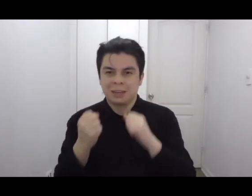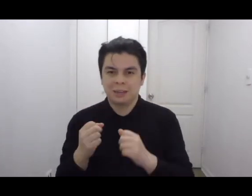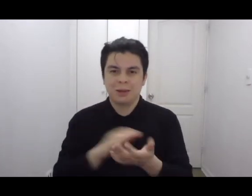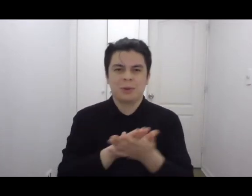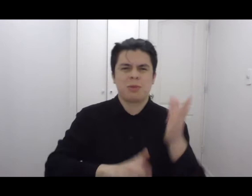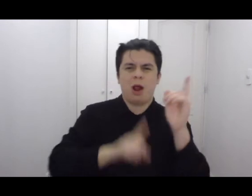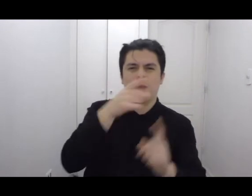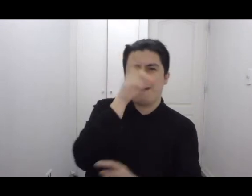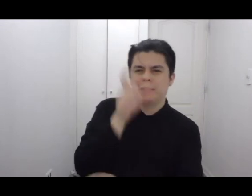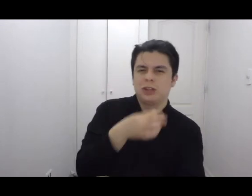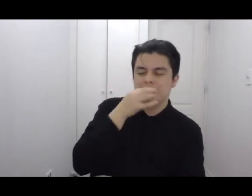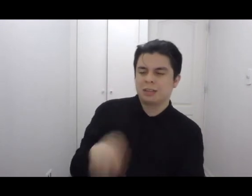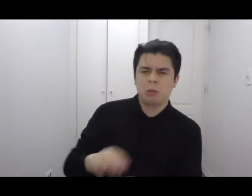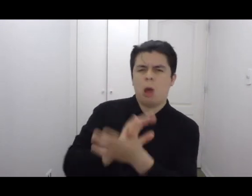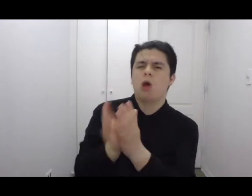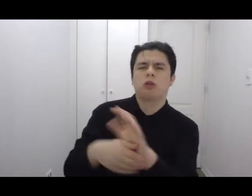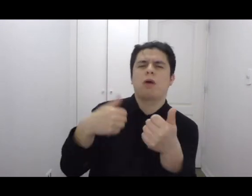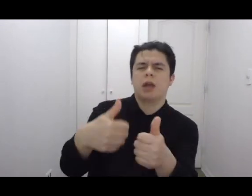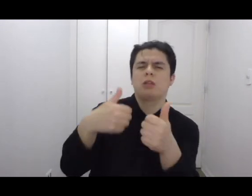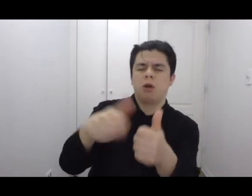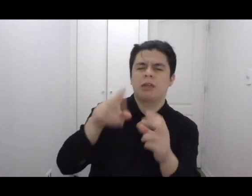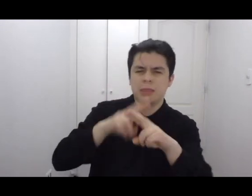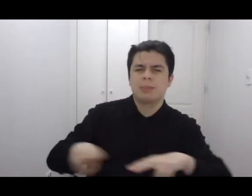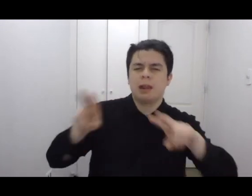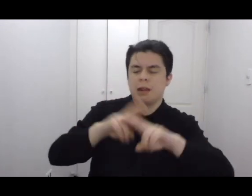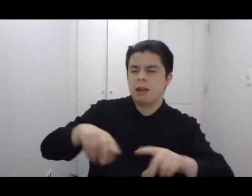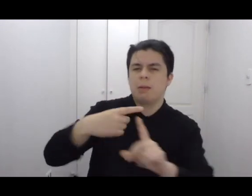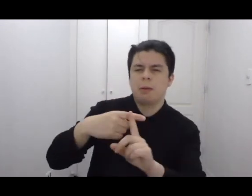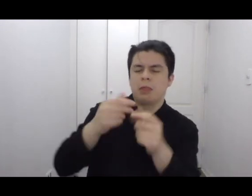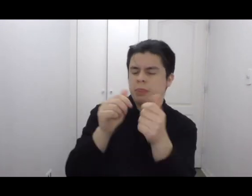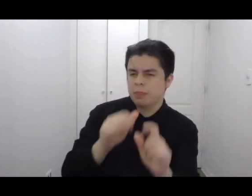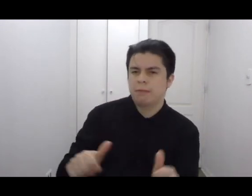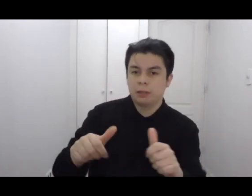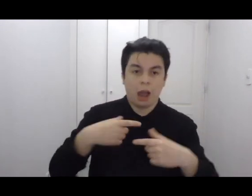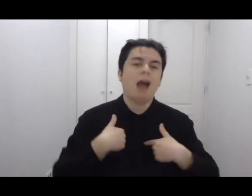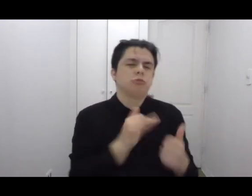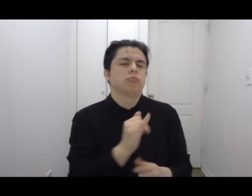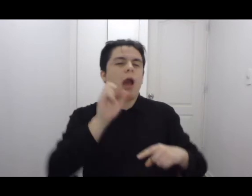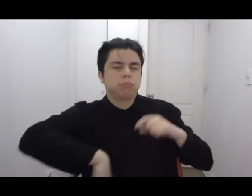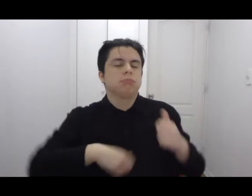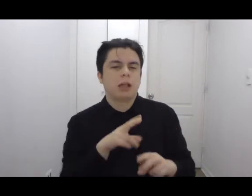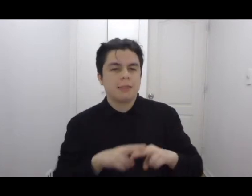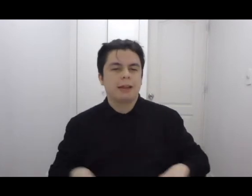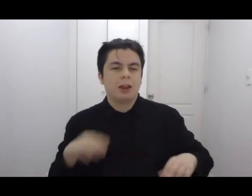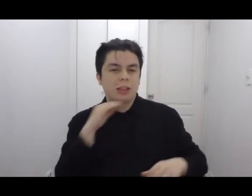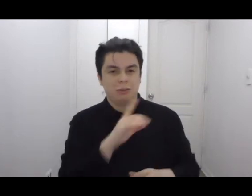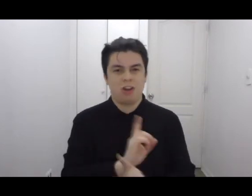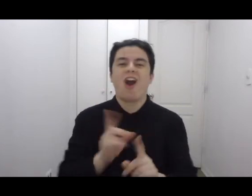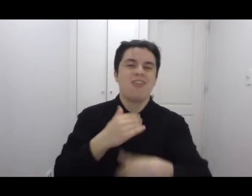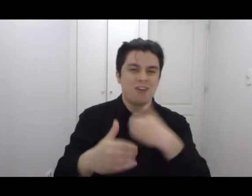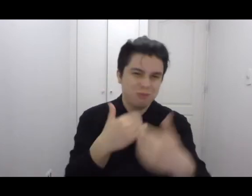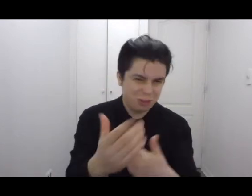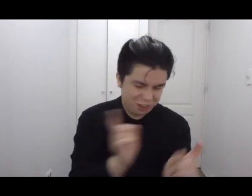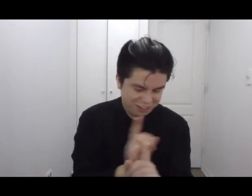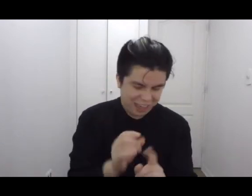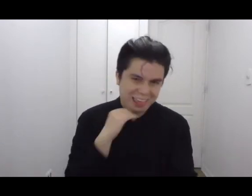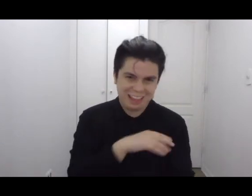es como cuando te dicen: no si todo va a estar bien, tranquila, tranquila, hagannos caso